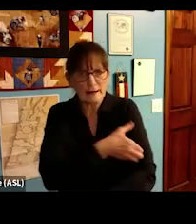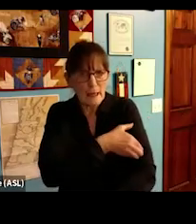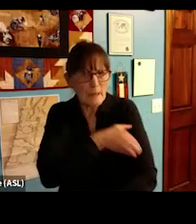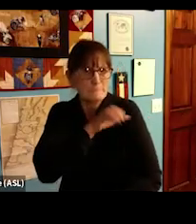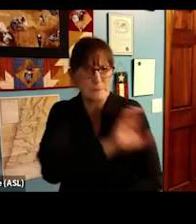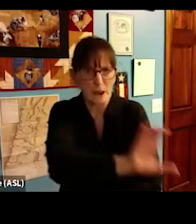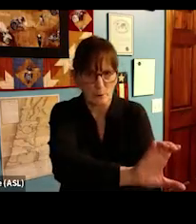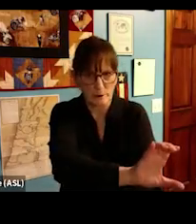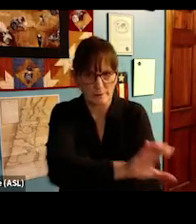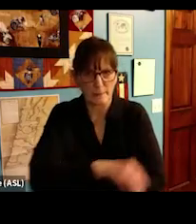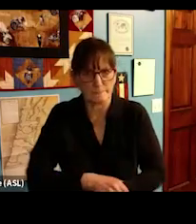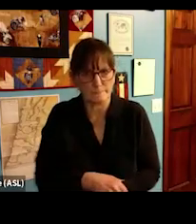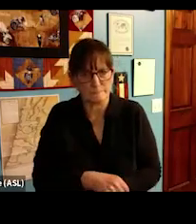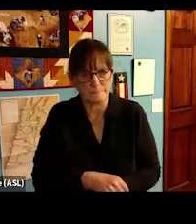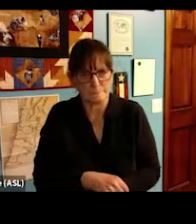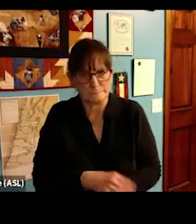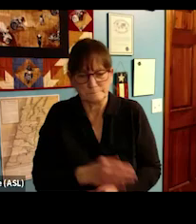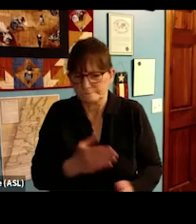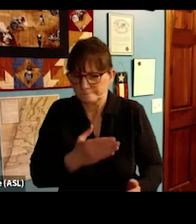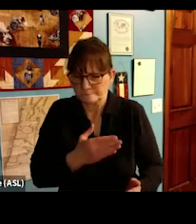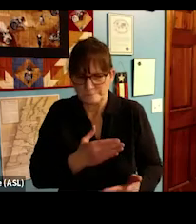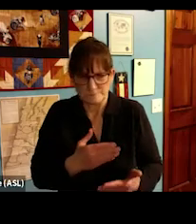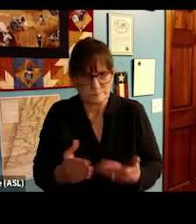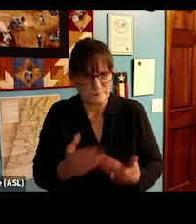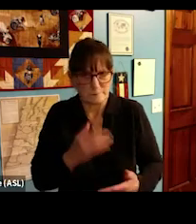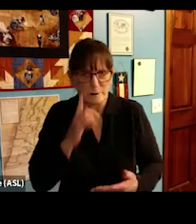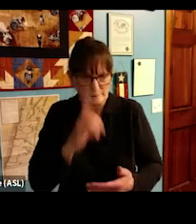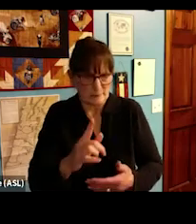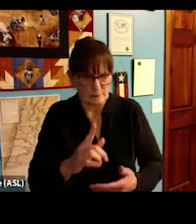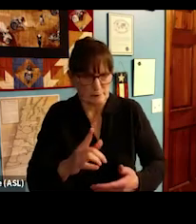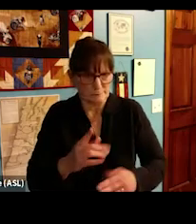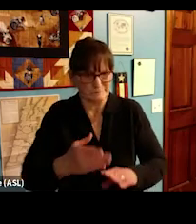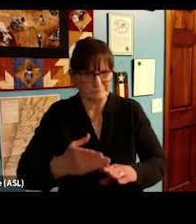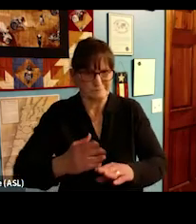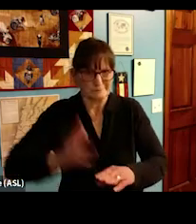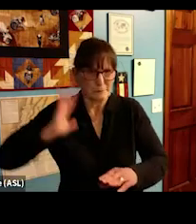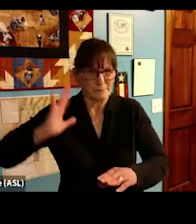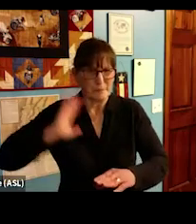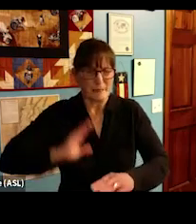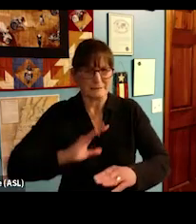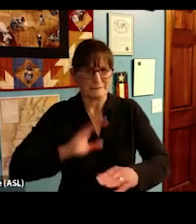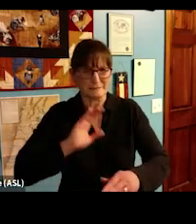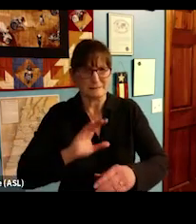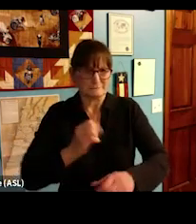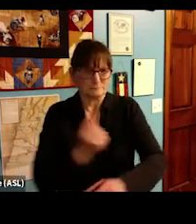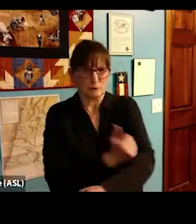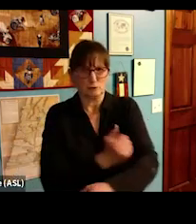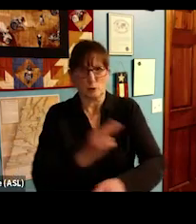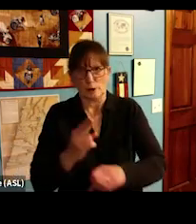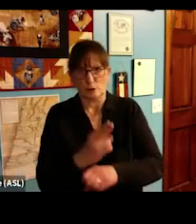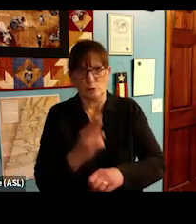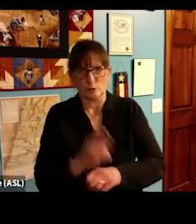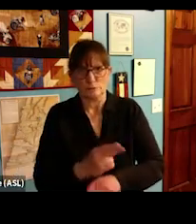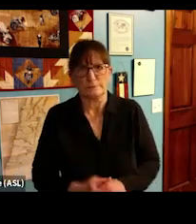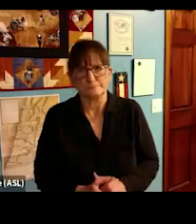como escuchaba a Kristin hablar antes, sobre crear y establecer una relación con la oficina local de campo